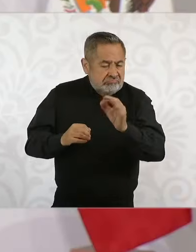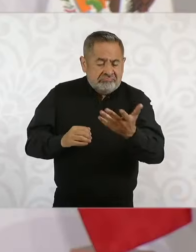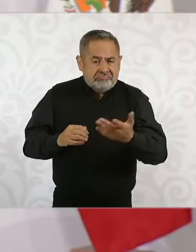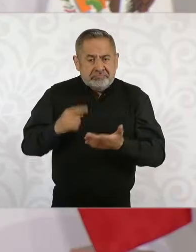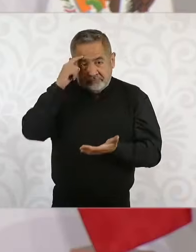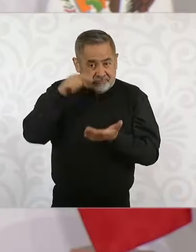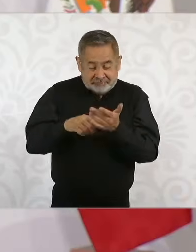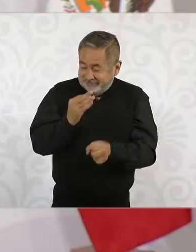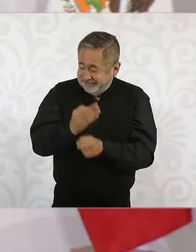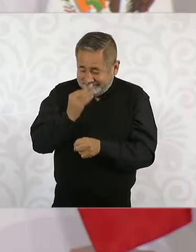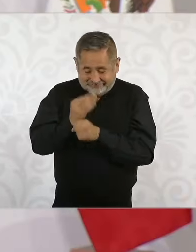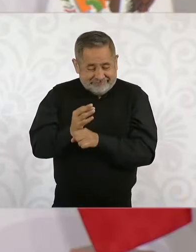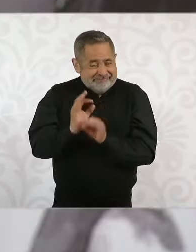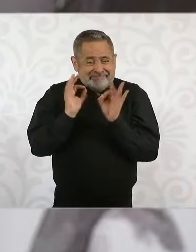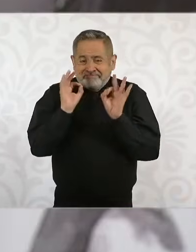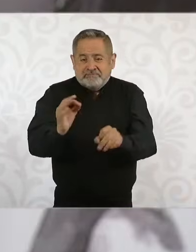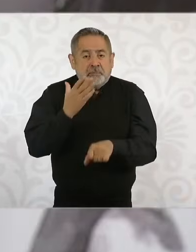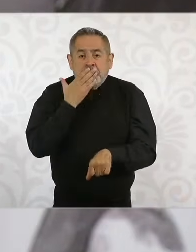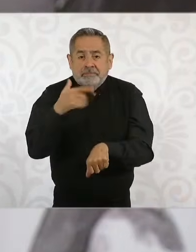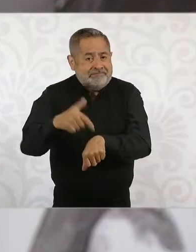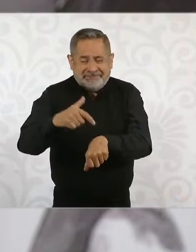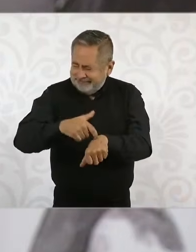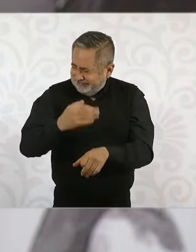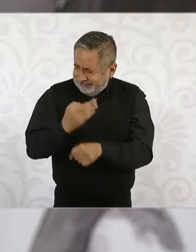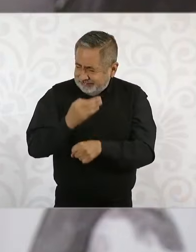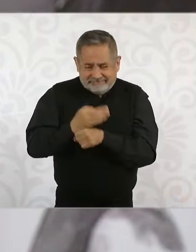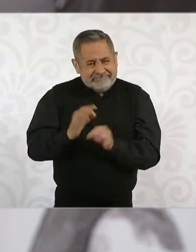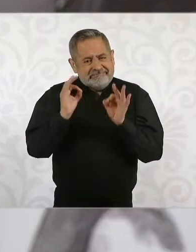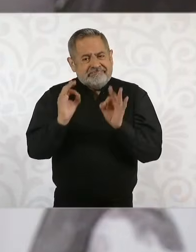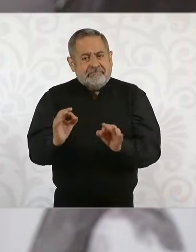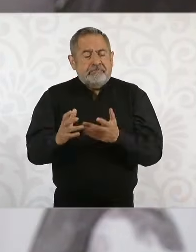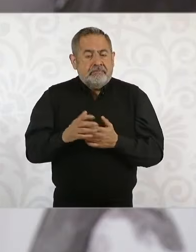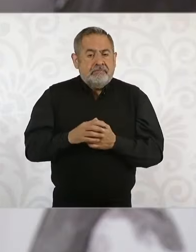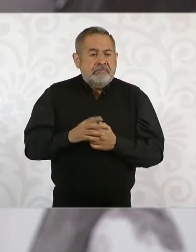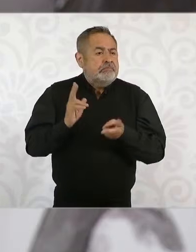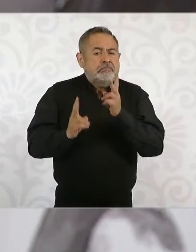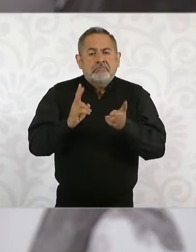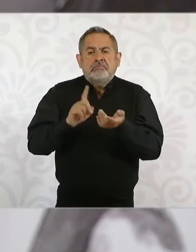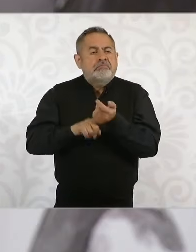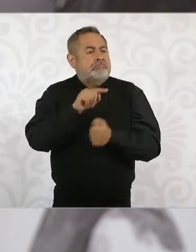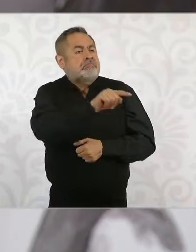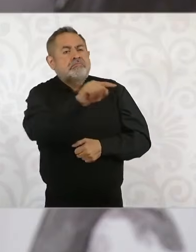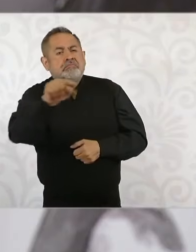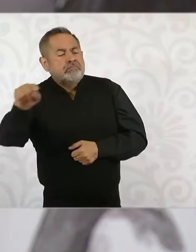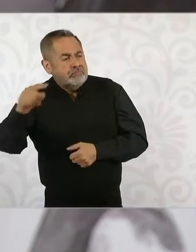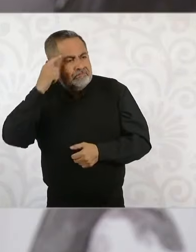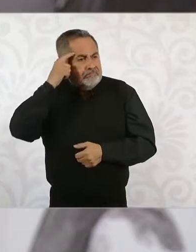momento muy propicio, muy favorable cuando uno habla con los diferentes actores de construir